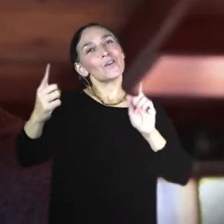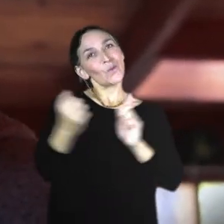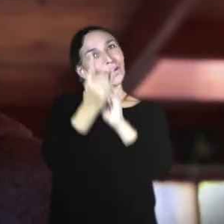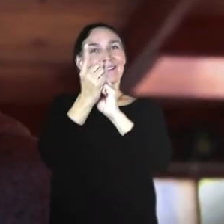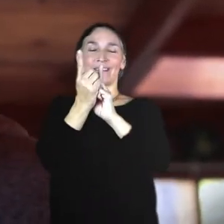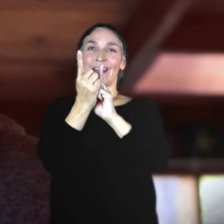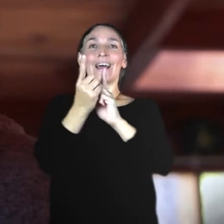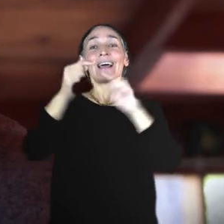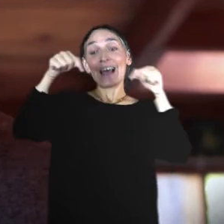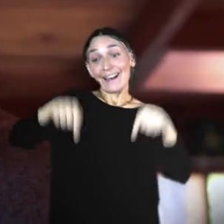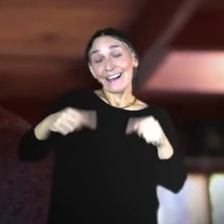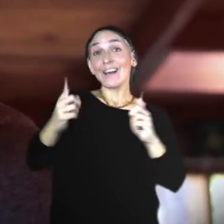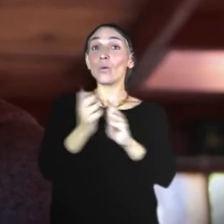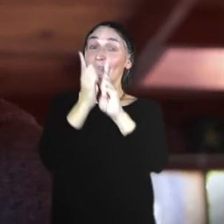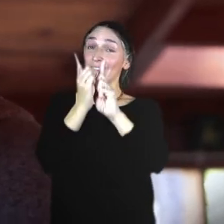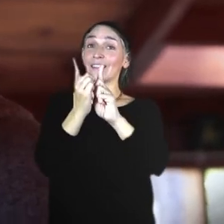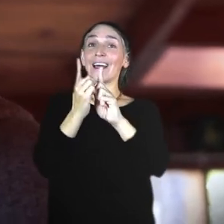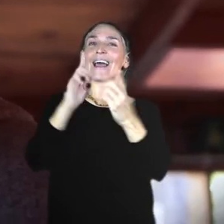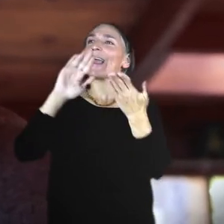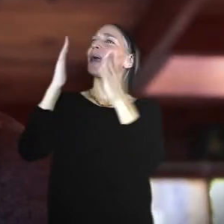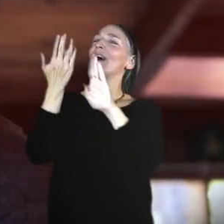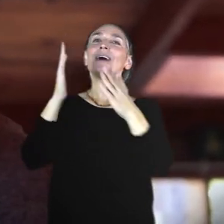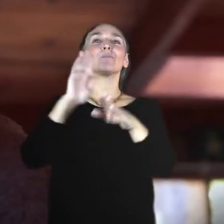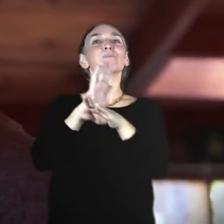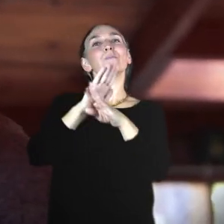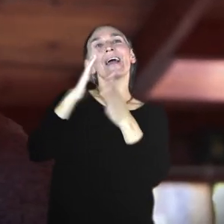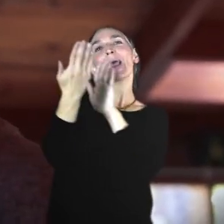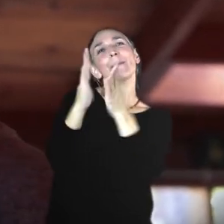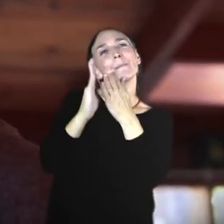en este punto en que no encontramos, somos espejos y nuestras raíces están conectadas,